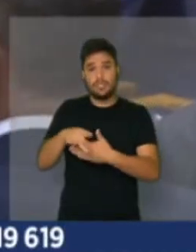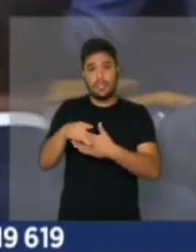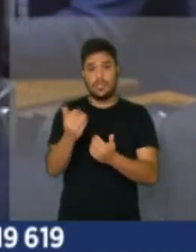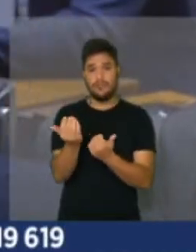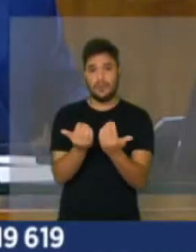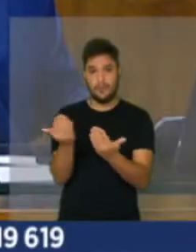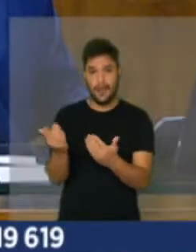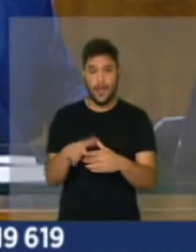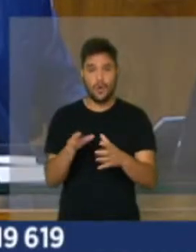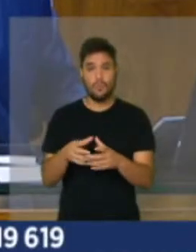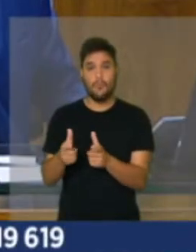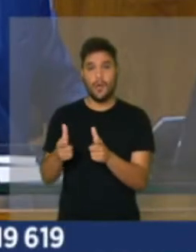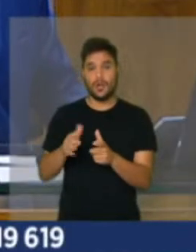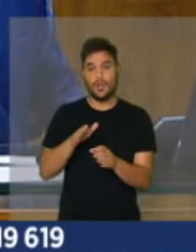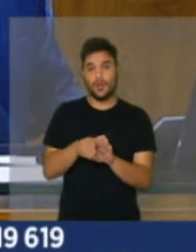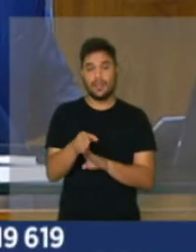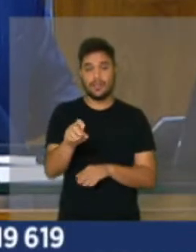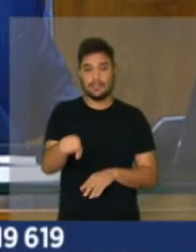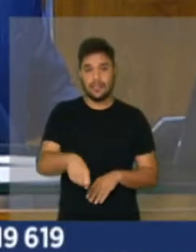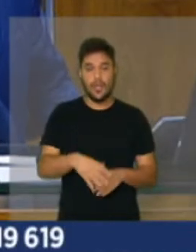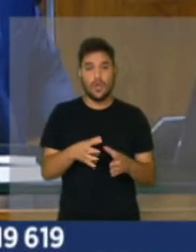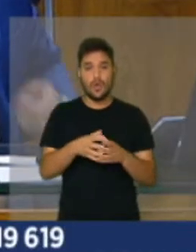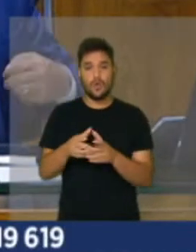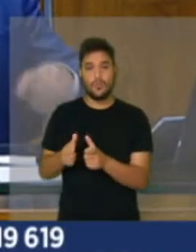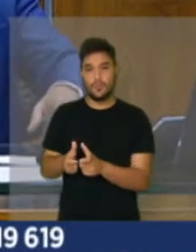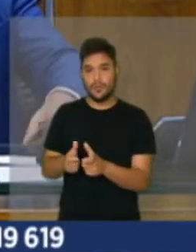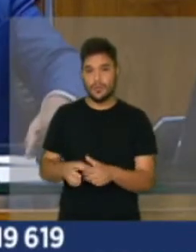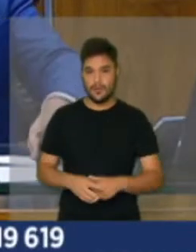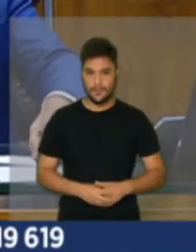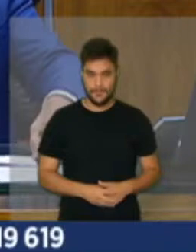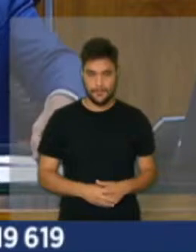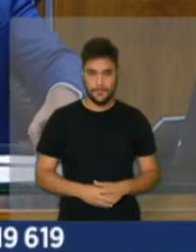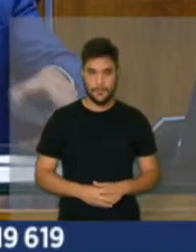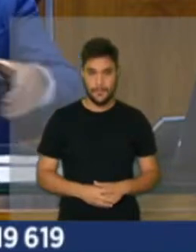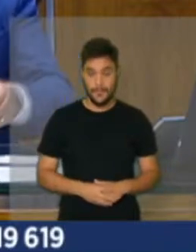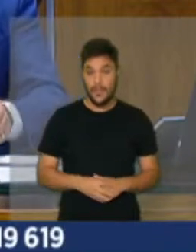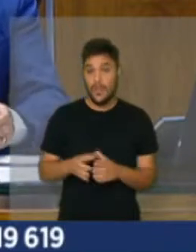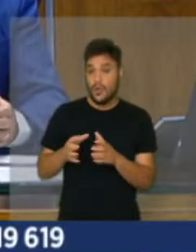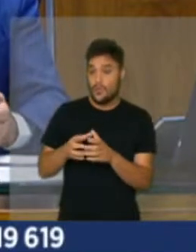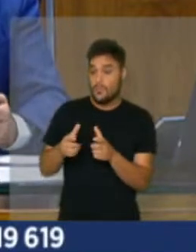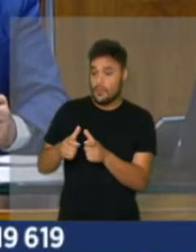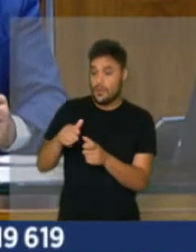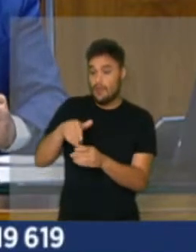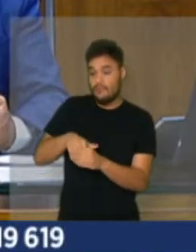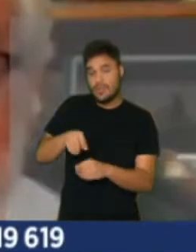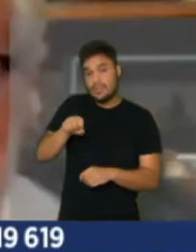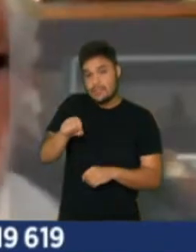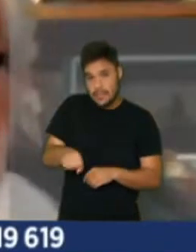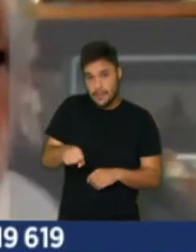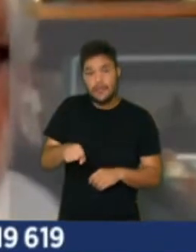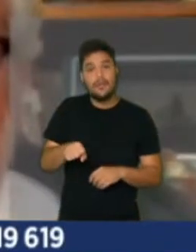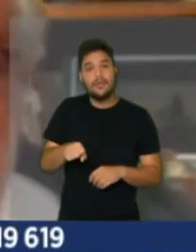SIM. MINORIA? -- [DEPUTADO]: MINORIA VOTA SIM, PRESIDENTE, UNIFICADA... ACHO QUE É MUITO